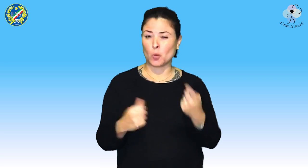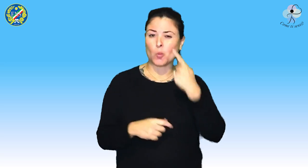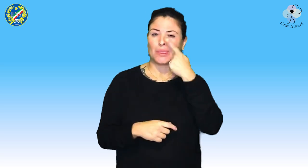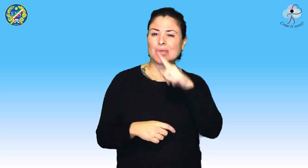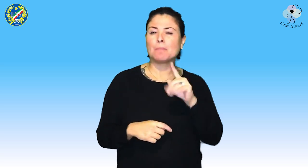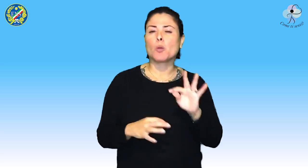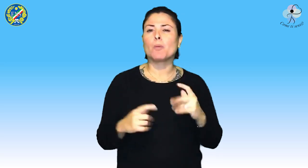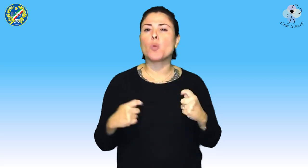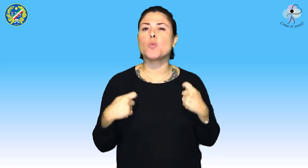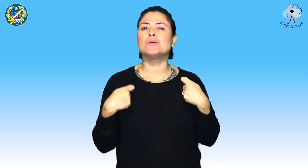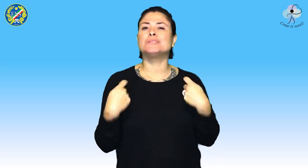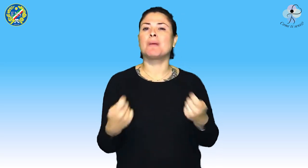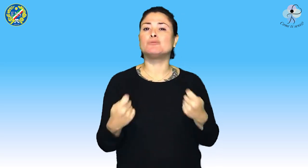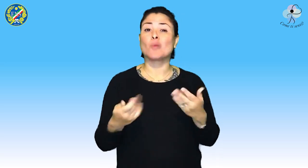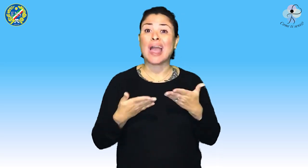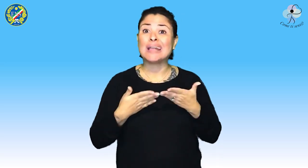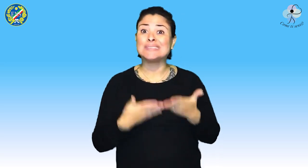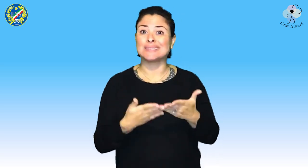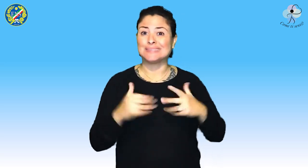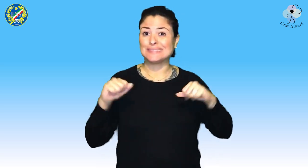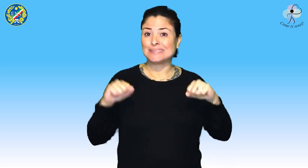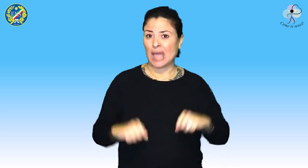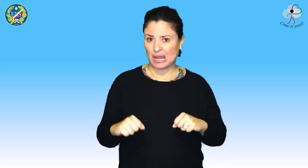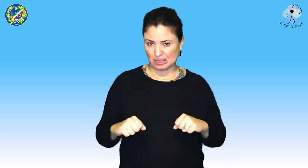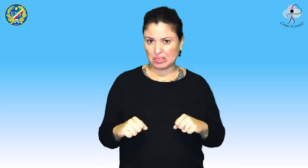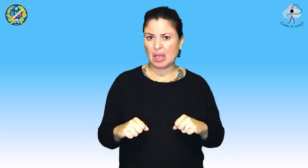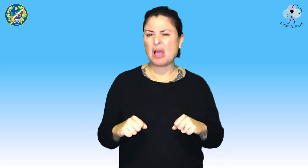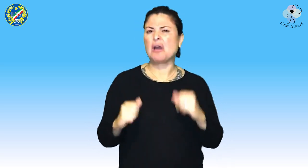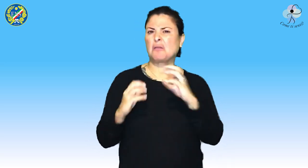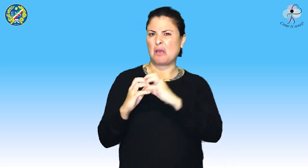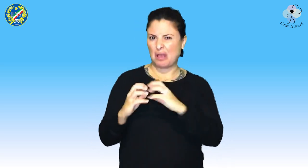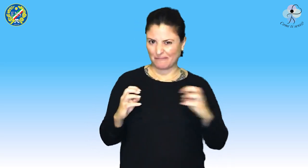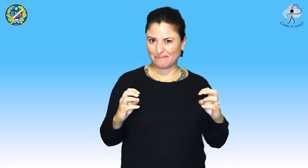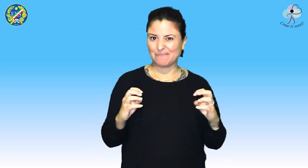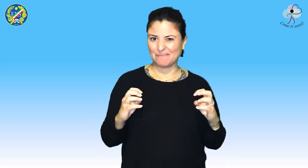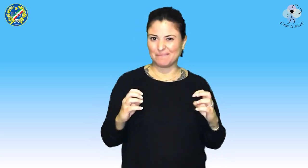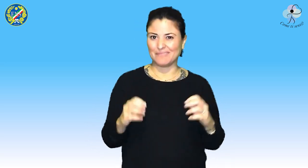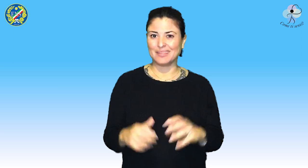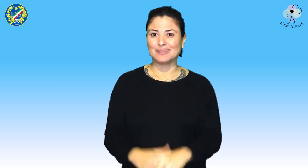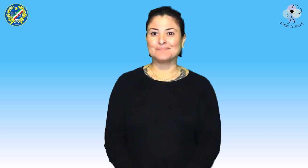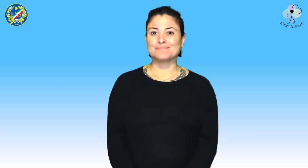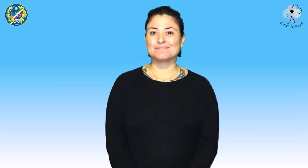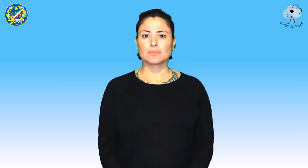sia per i costi diretti dell’assistenza sanitaria.